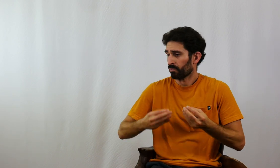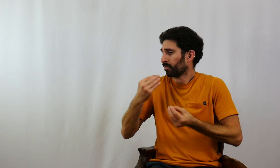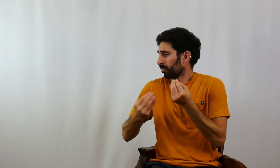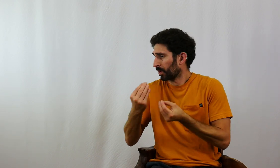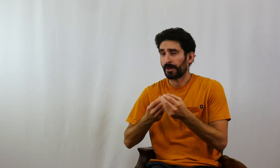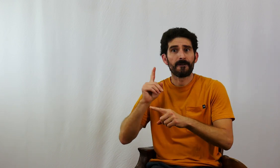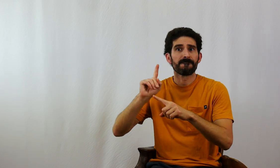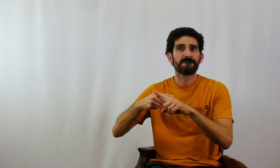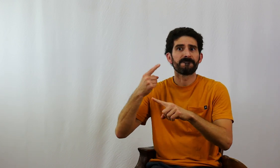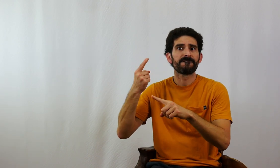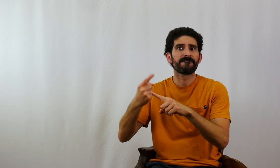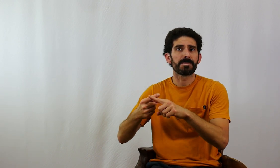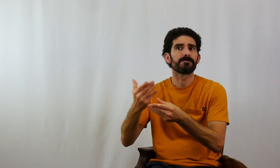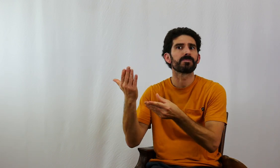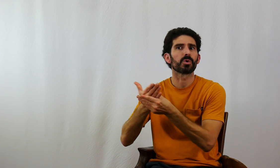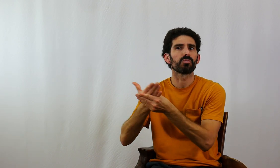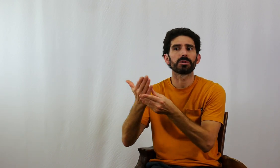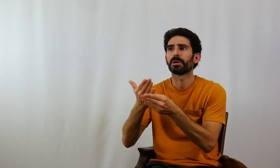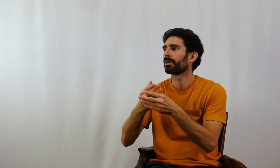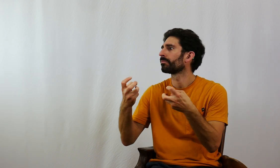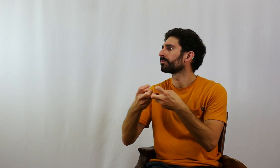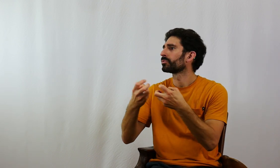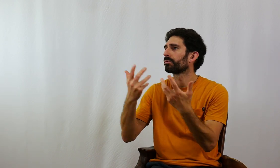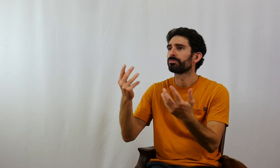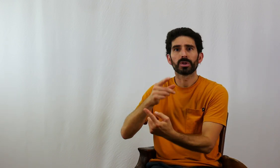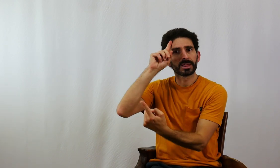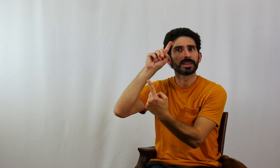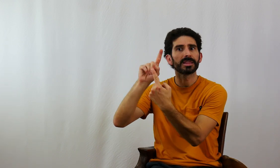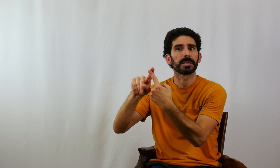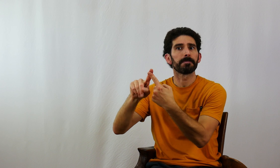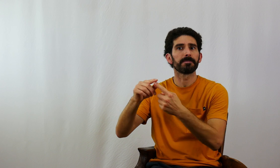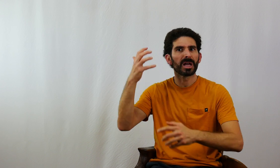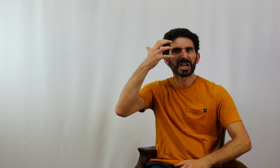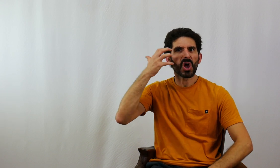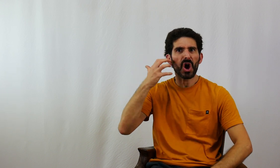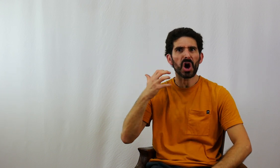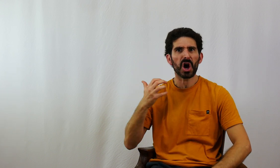Ou encore, il y a un film documentaire, par exemple sur les lions.